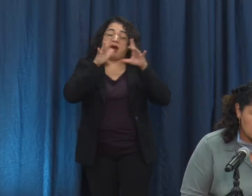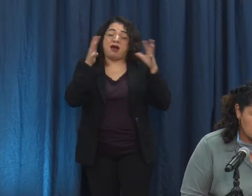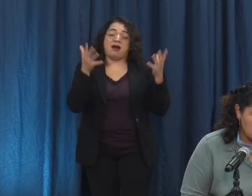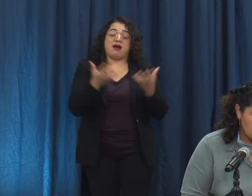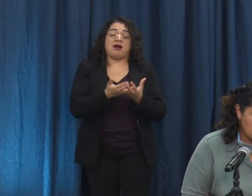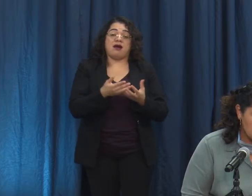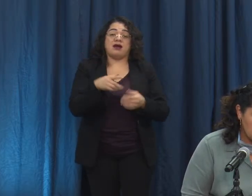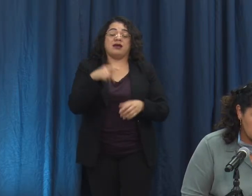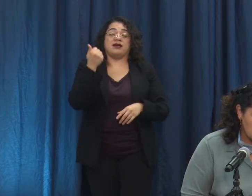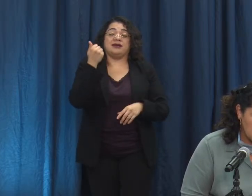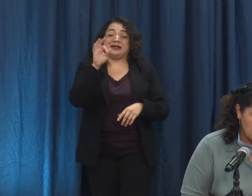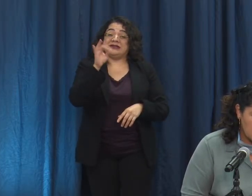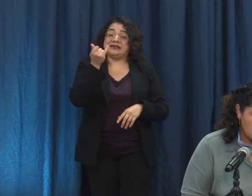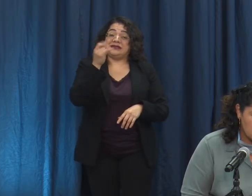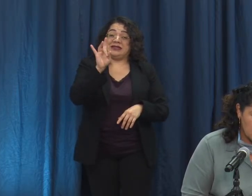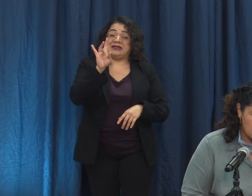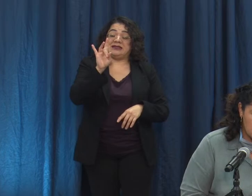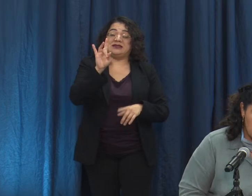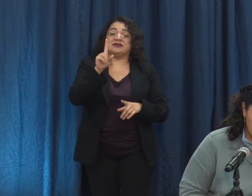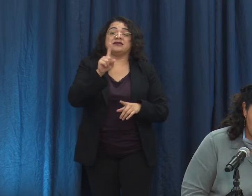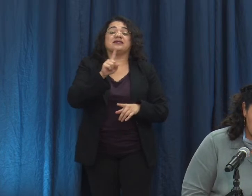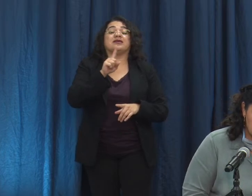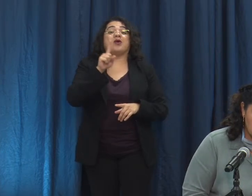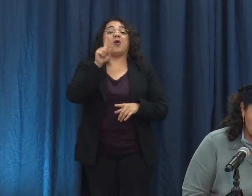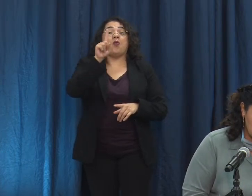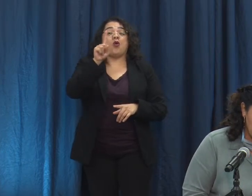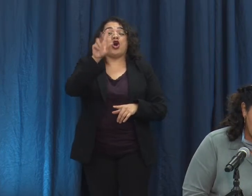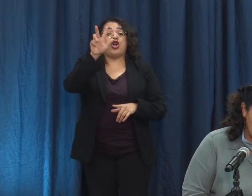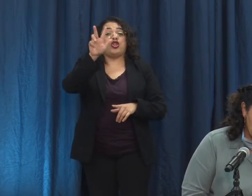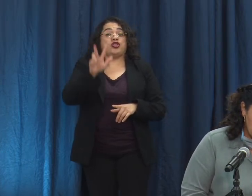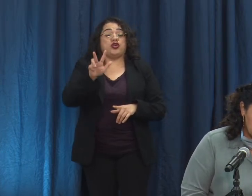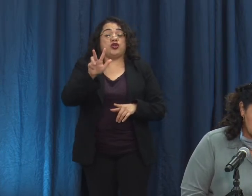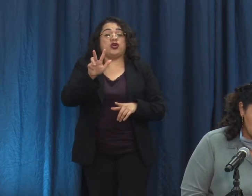yo cho infect o aproximadamente un tercio de la población UND an en ese